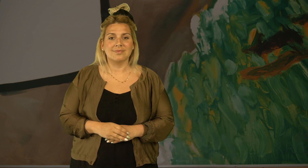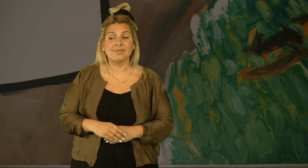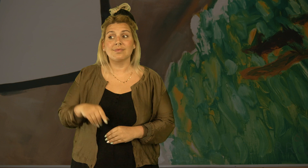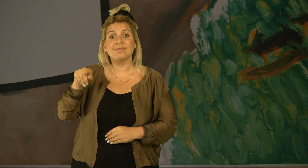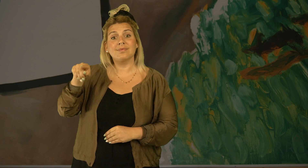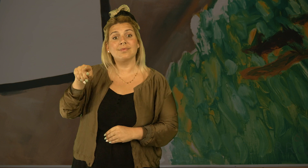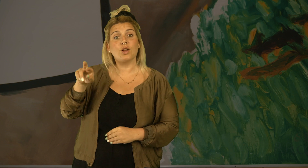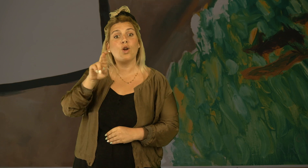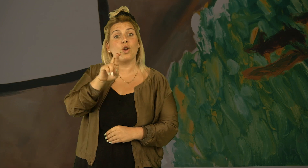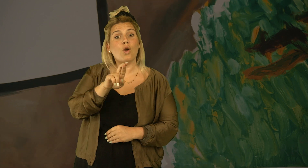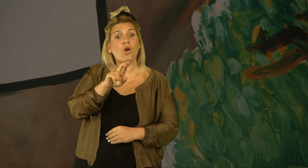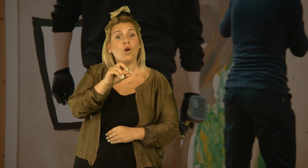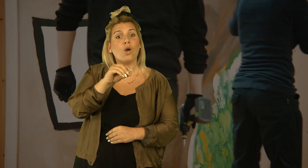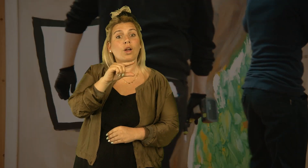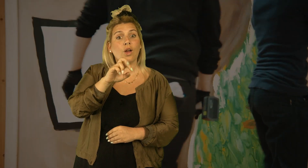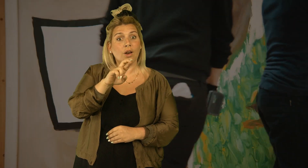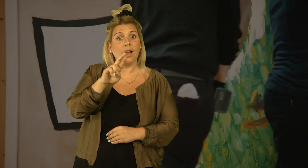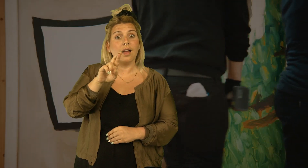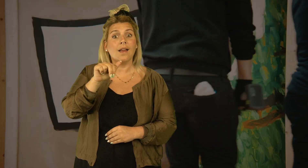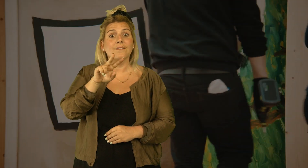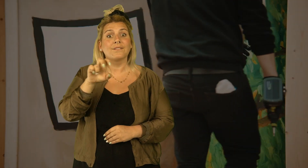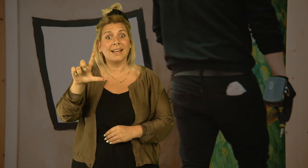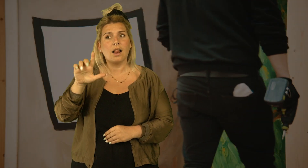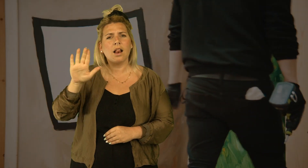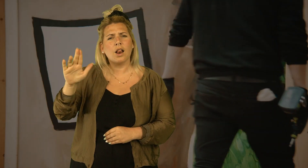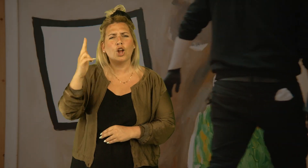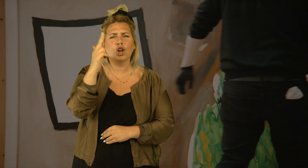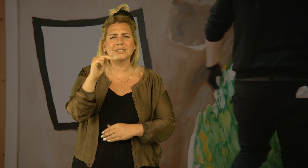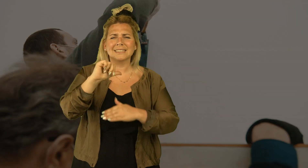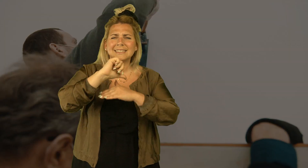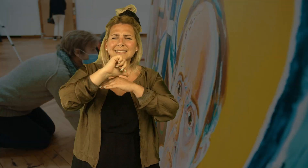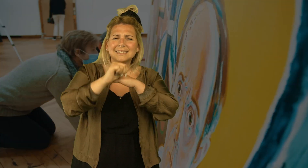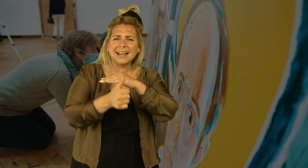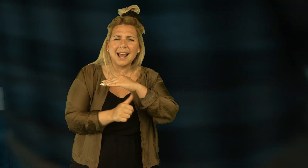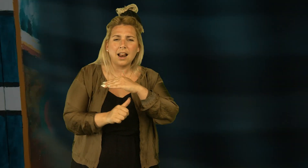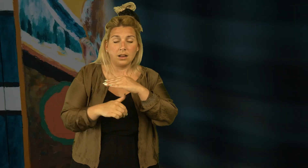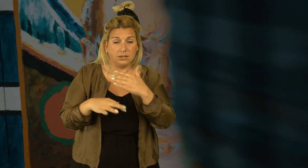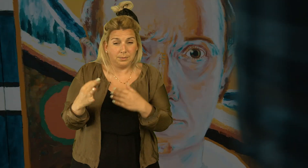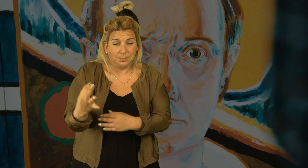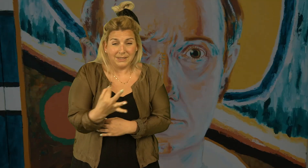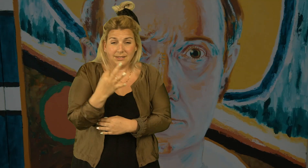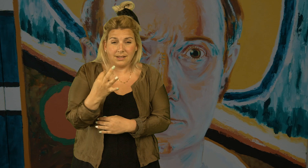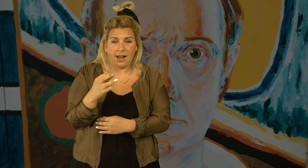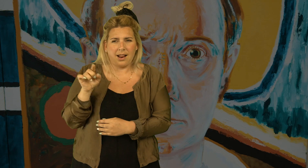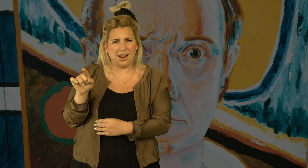De kunststijl van Roger Raveel is nogal bijzonder,